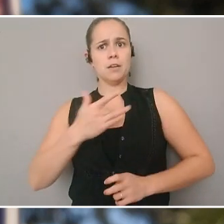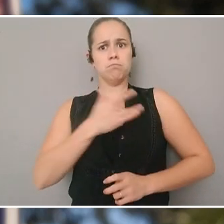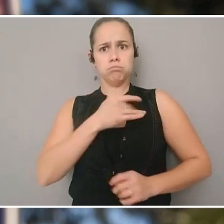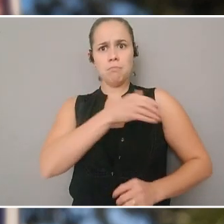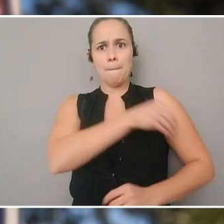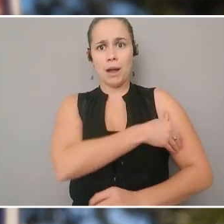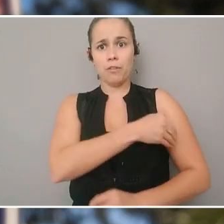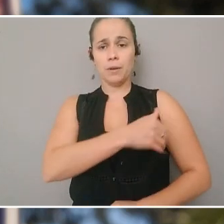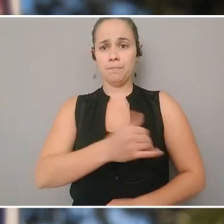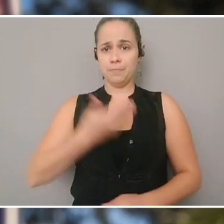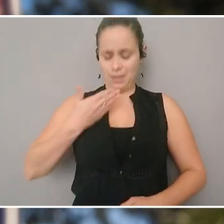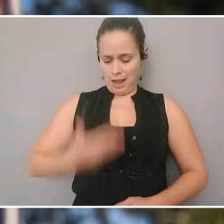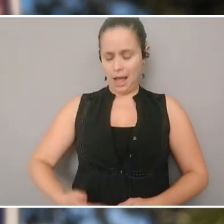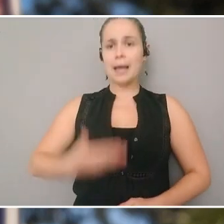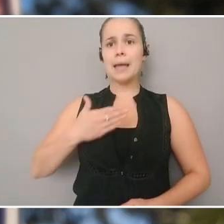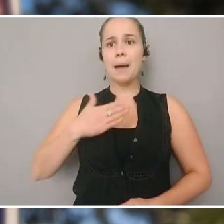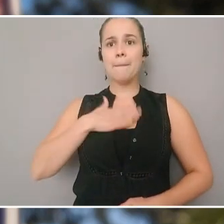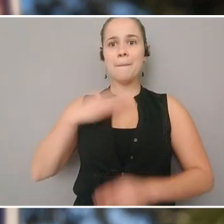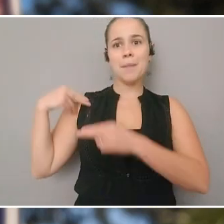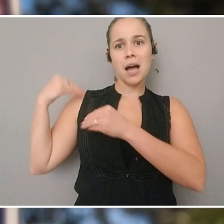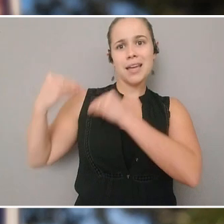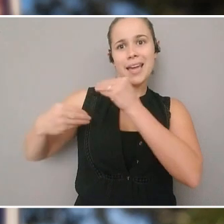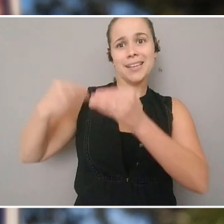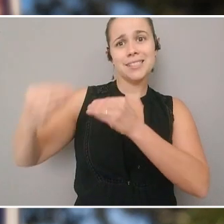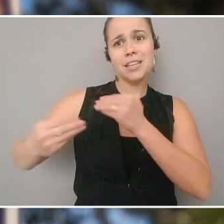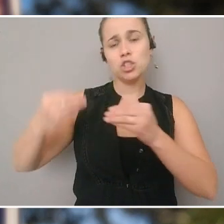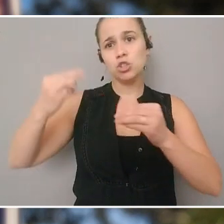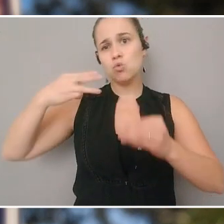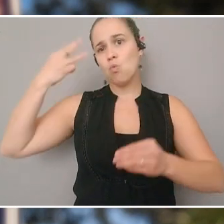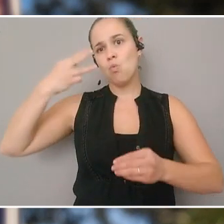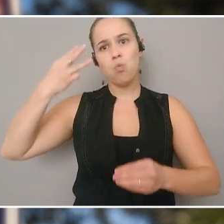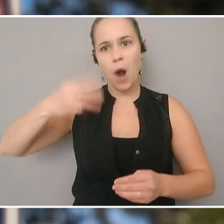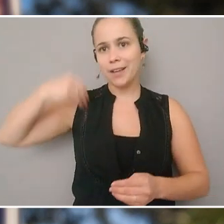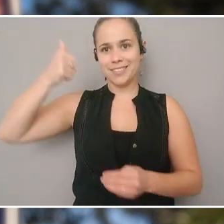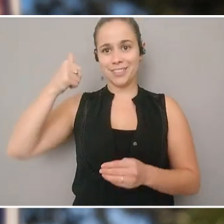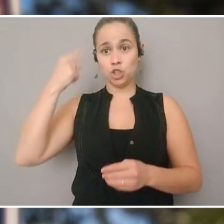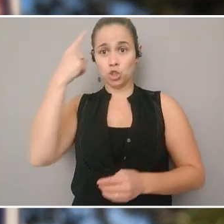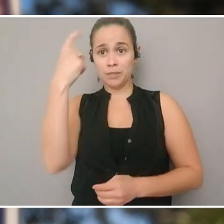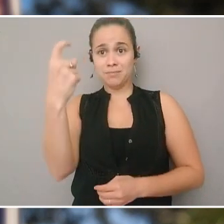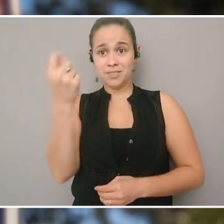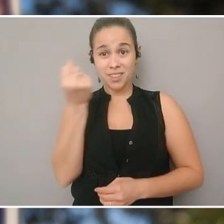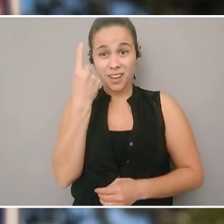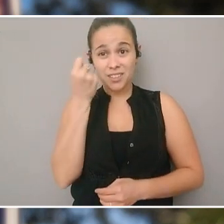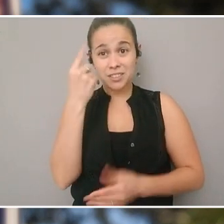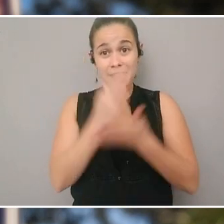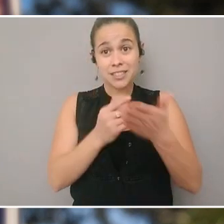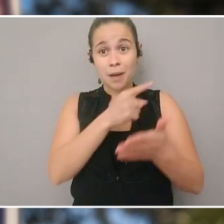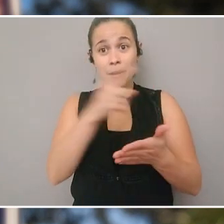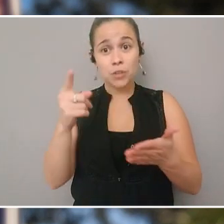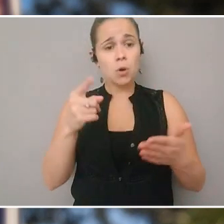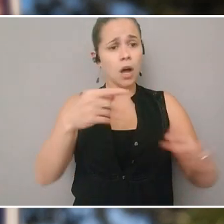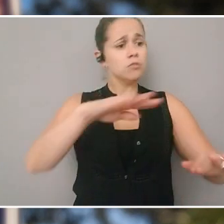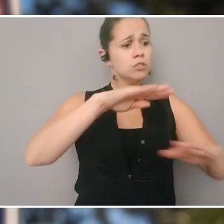el sueño más salvaje de mis antepasados. Algunos de nosotros